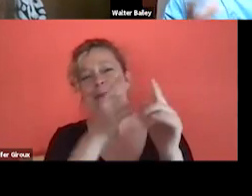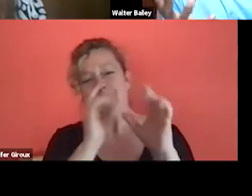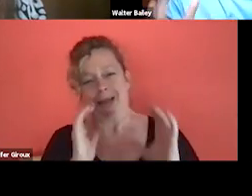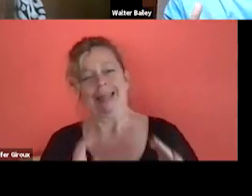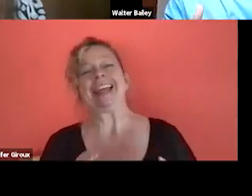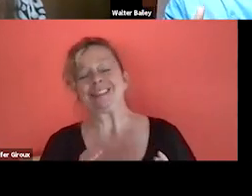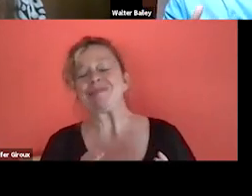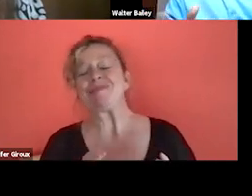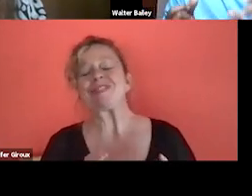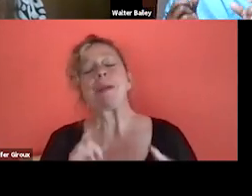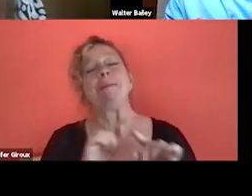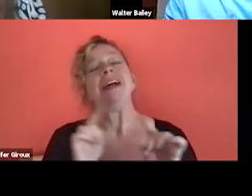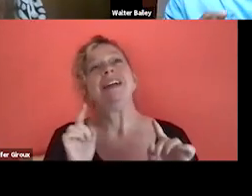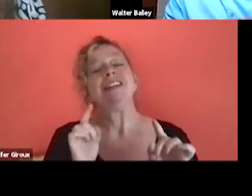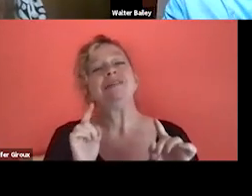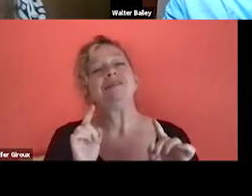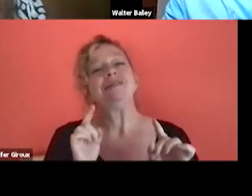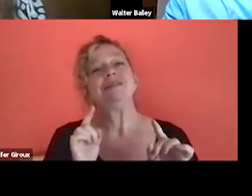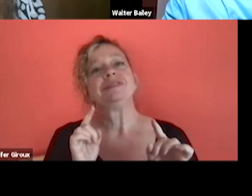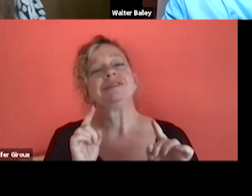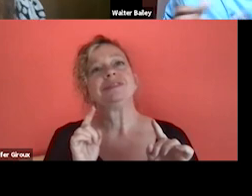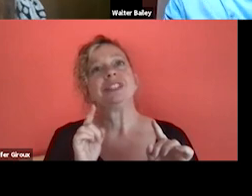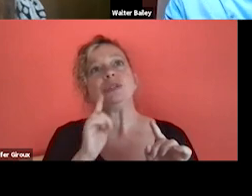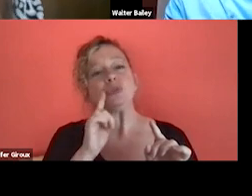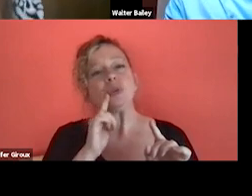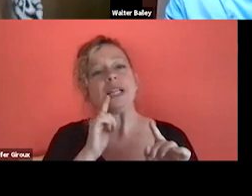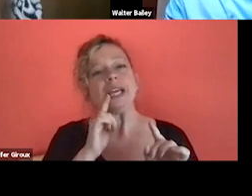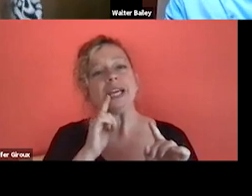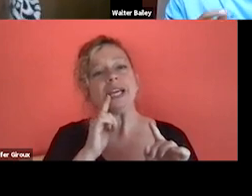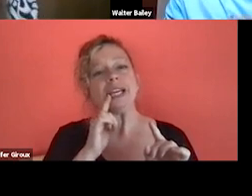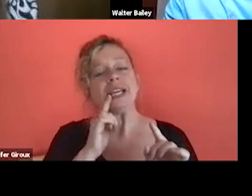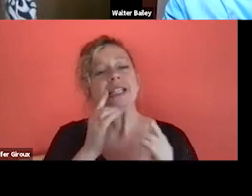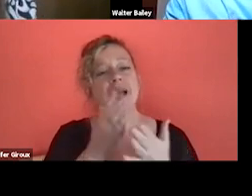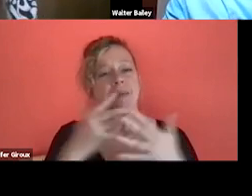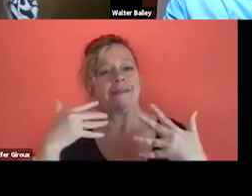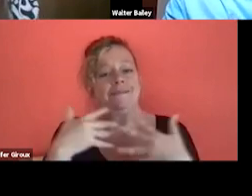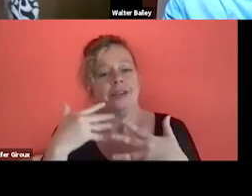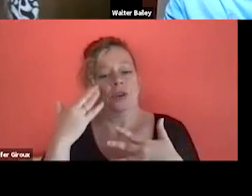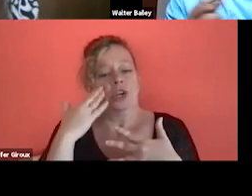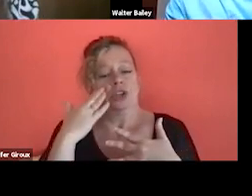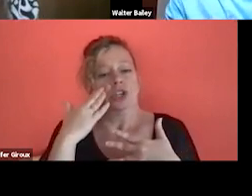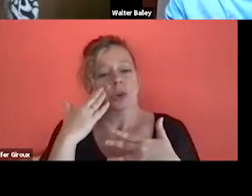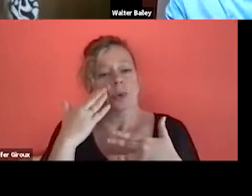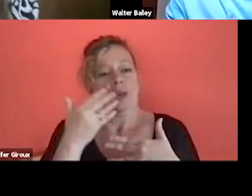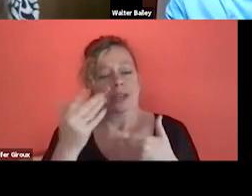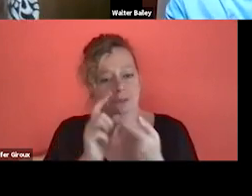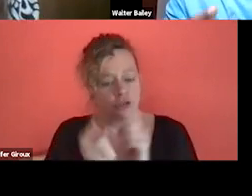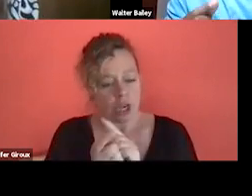pero fue superar el miedo, saber cómo cambiaron las cosas, pero cómo podemos involucrar a nuestros clientes